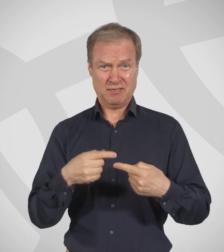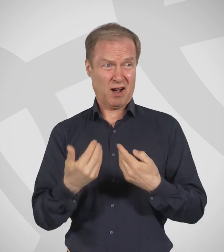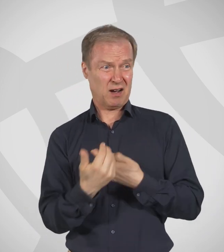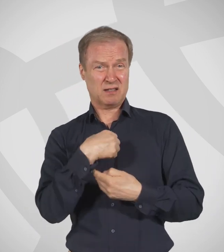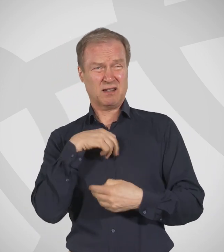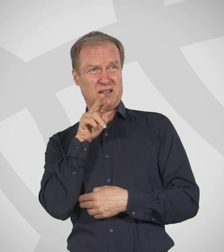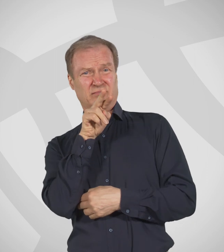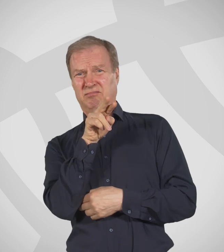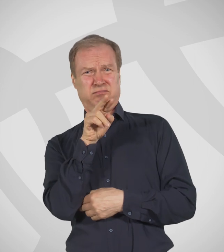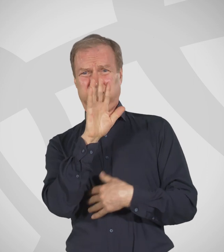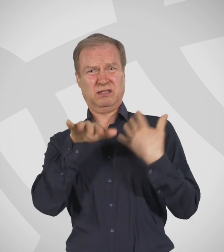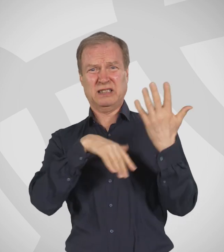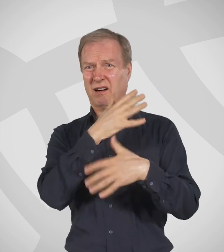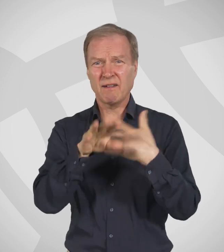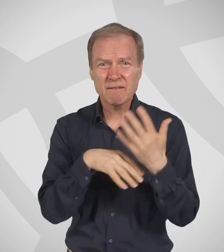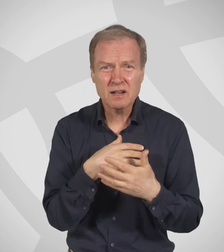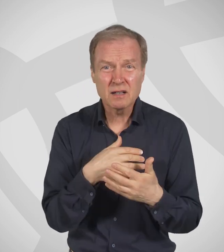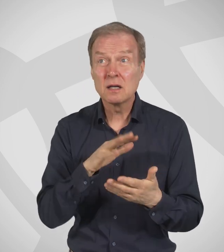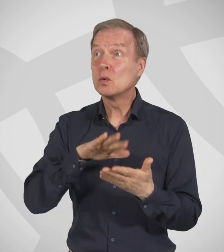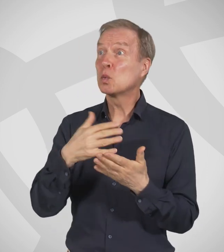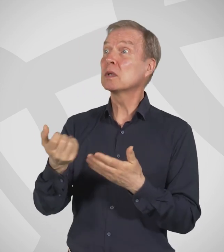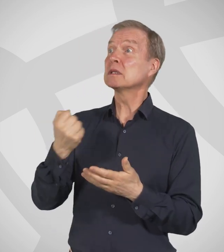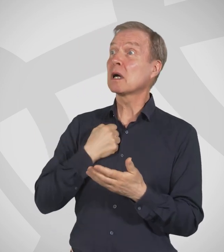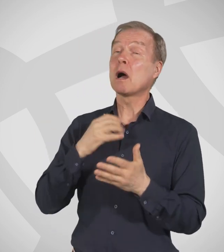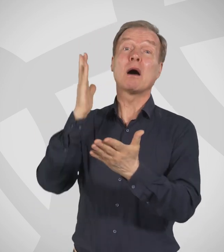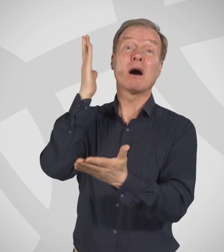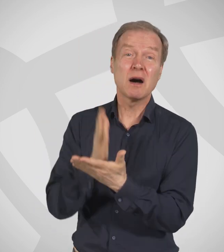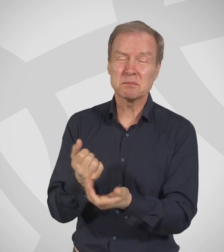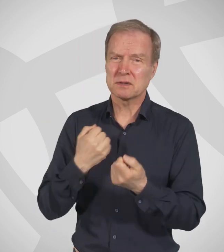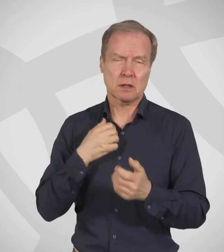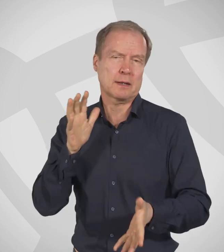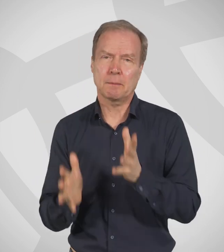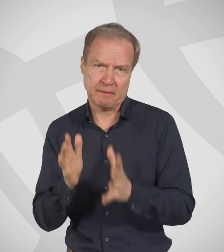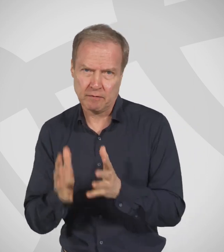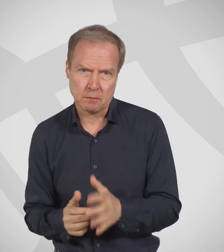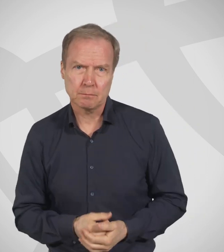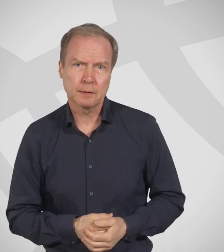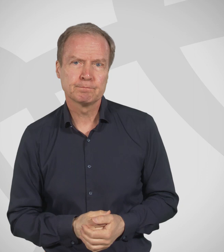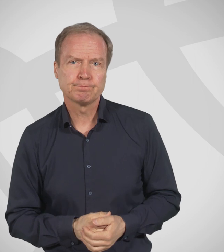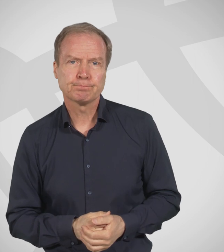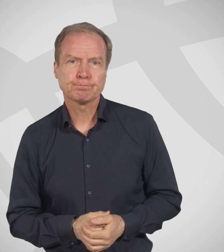asiakkaan näkökulmasta sekava ja tulkin saaminen epävarmaa.